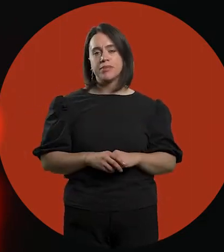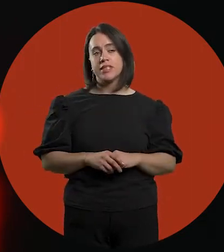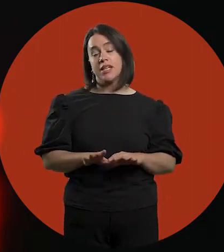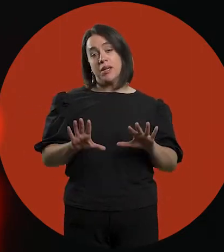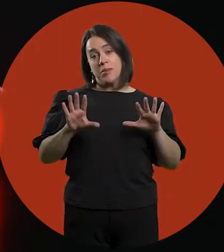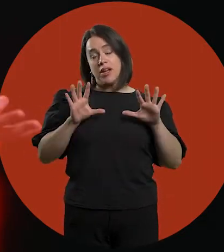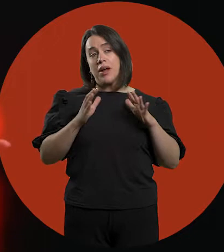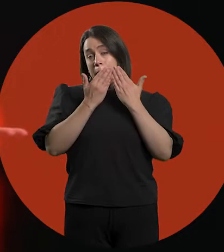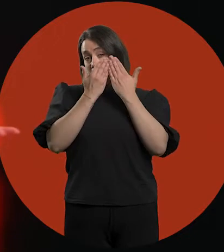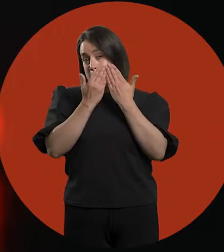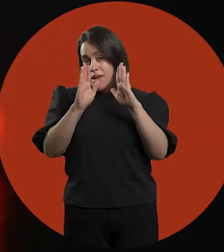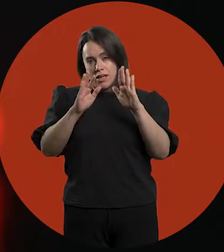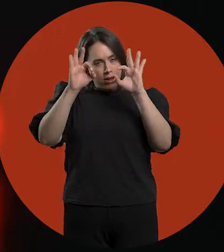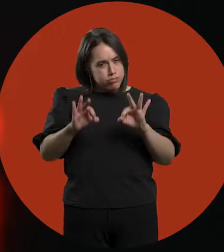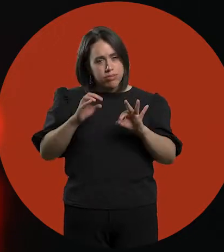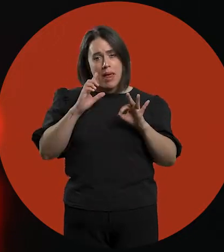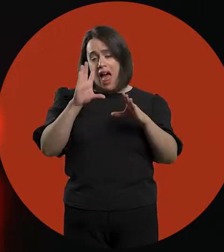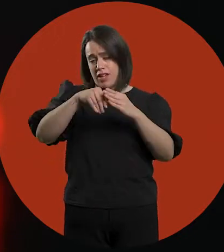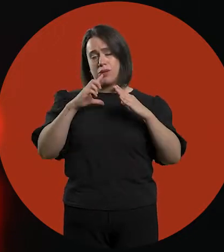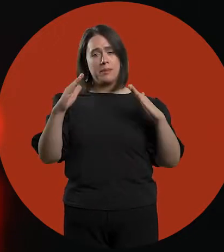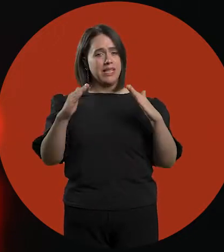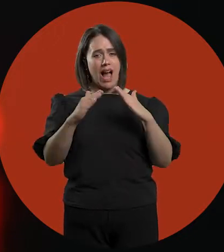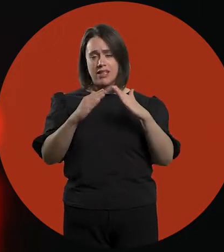empezando, en mi casa. Siempre fui así.